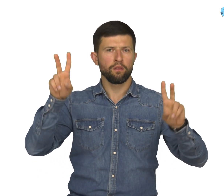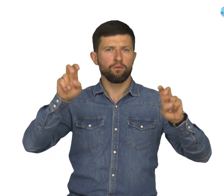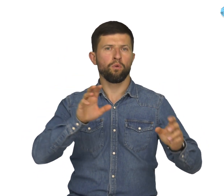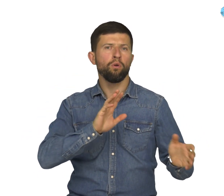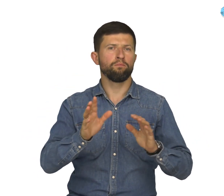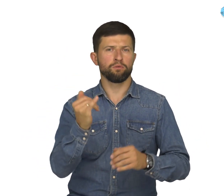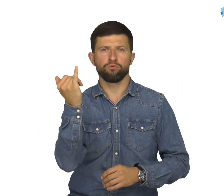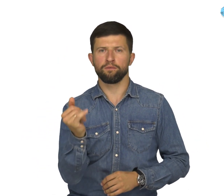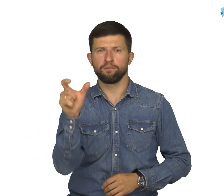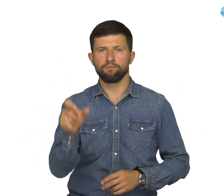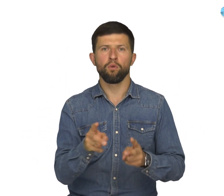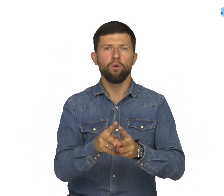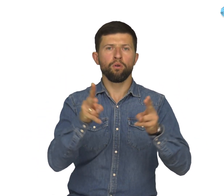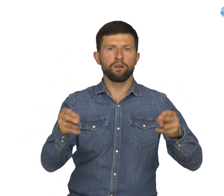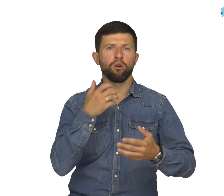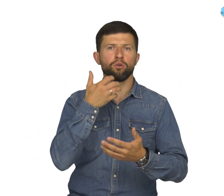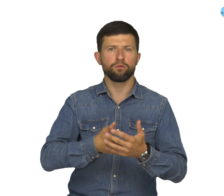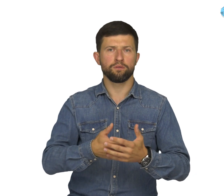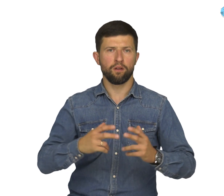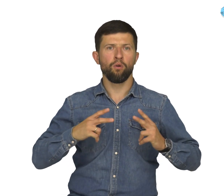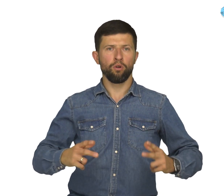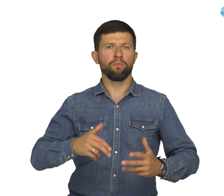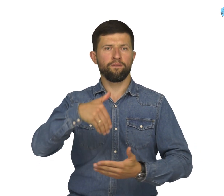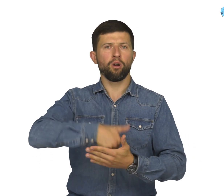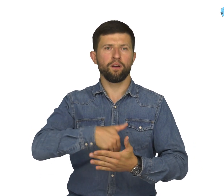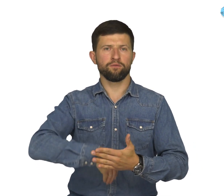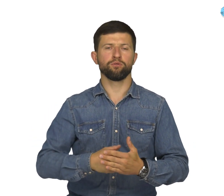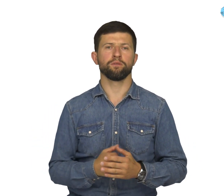o z tytułu opieki nad dzieckiem w okresie korzystania z urlopu wychowawczego,